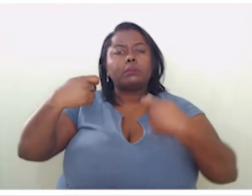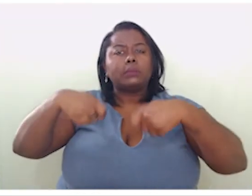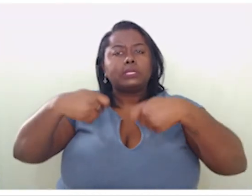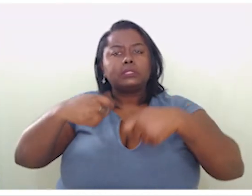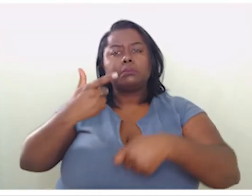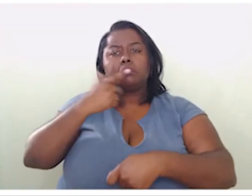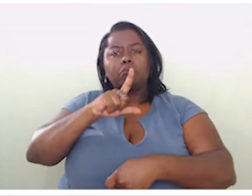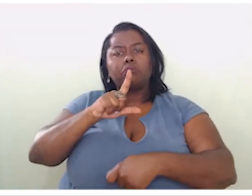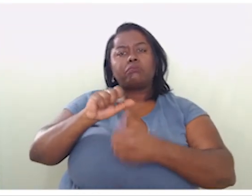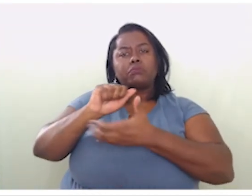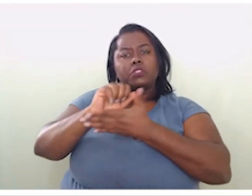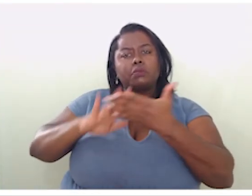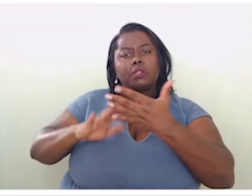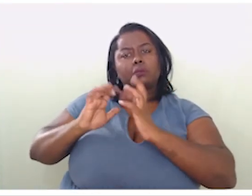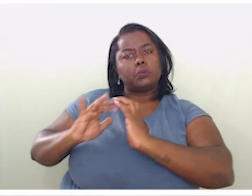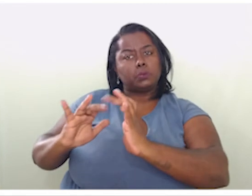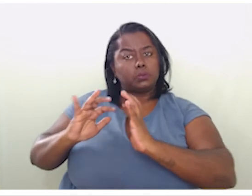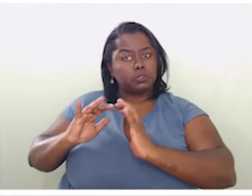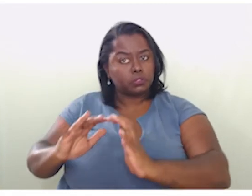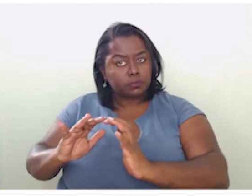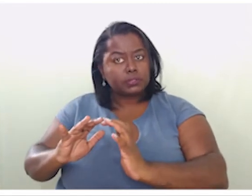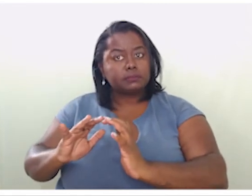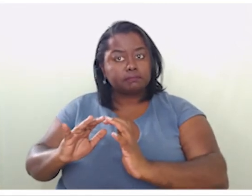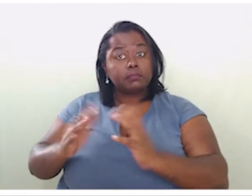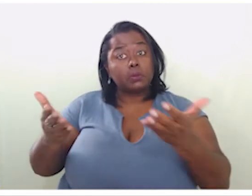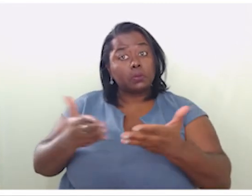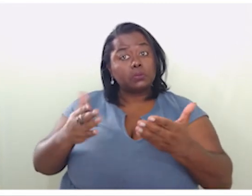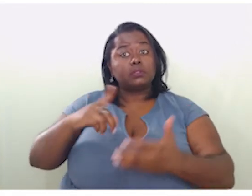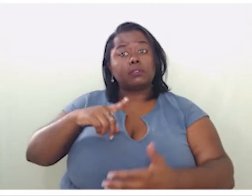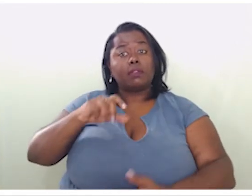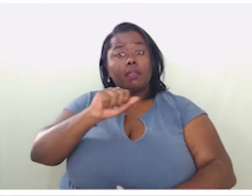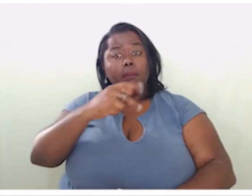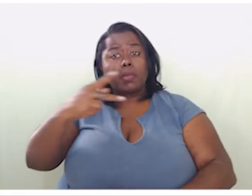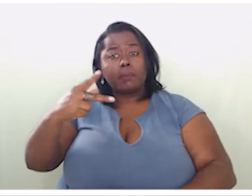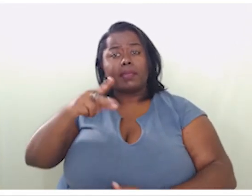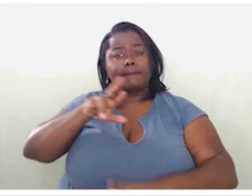que hicieron las contribuciones cognitivas de los estudiantes, pero,